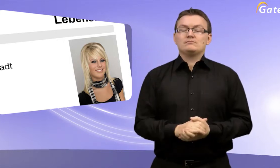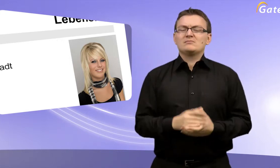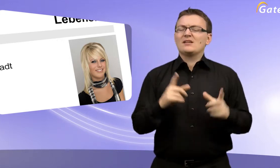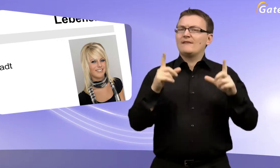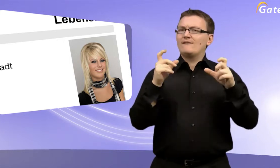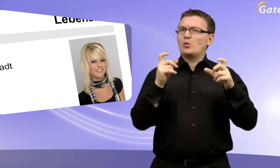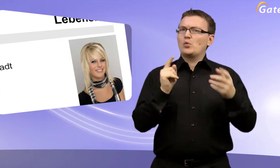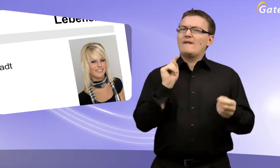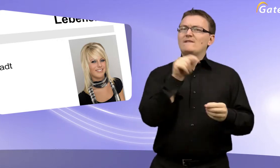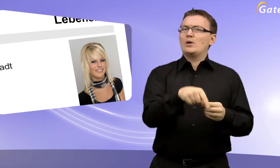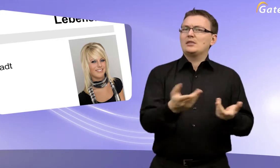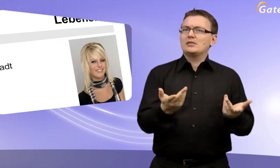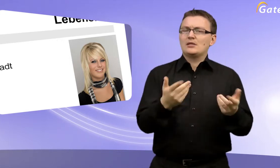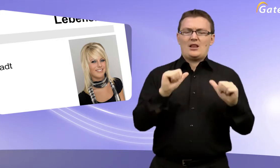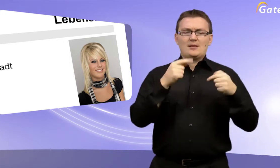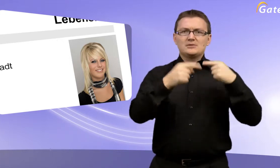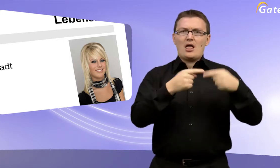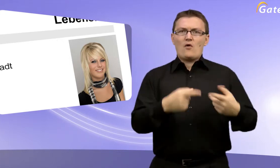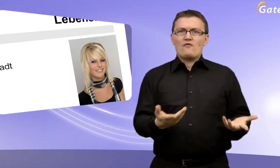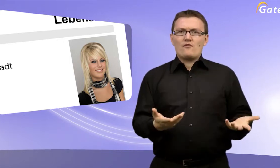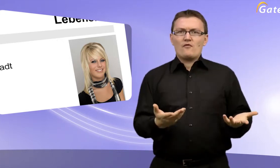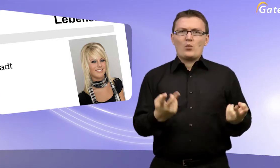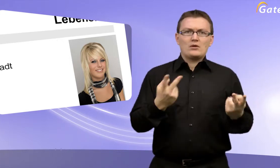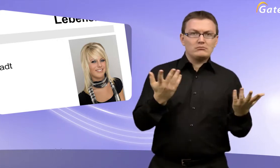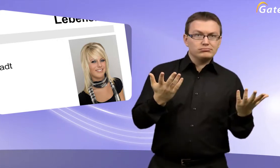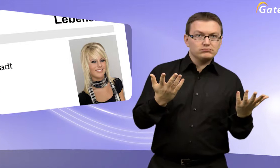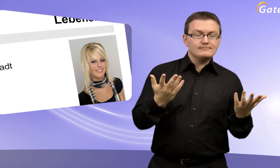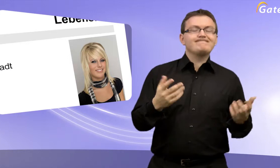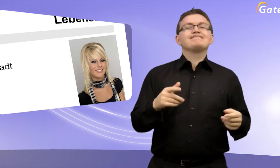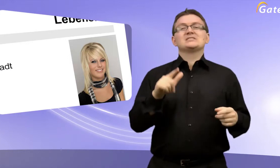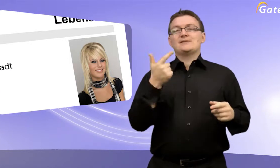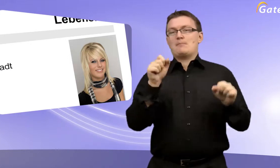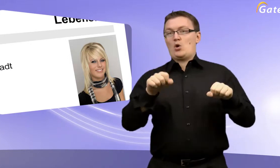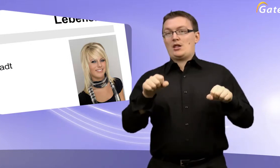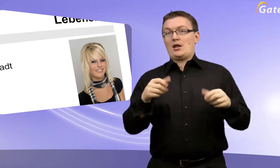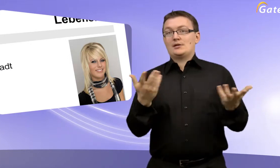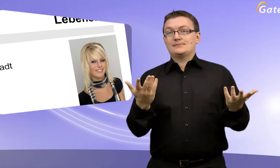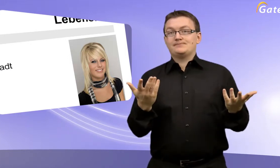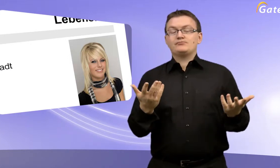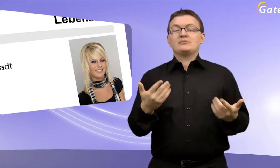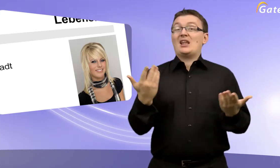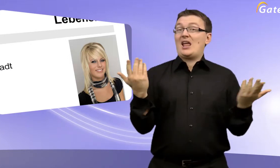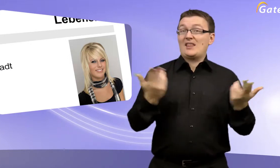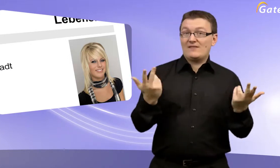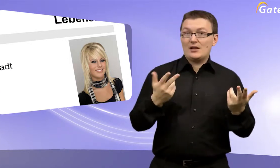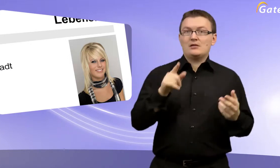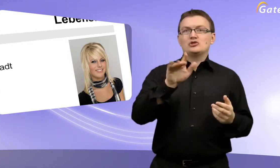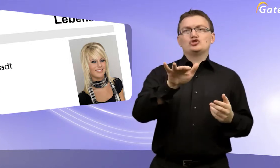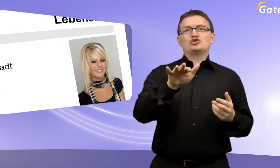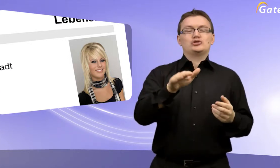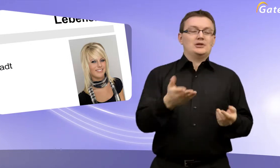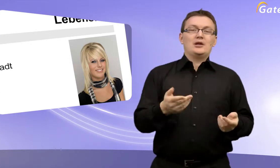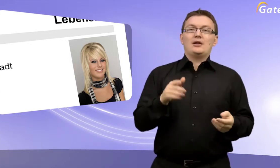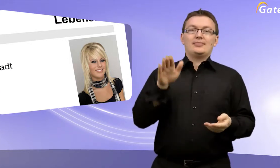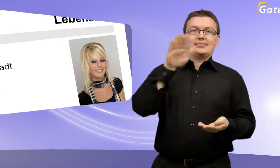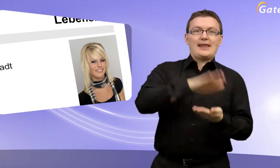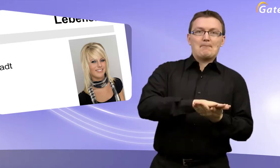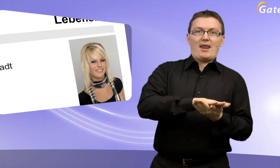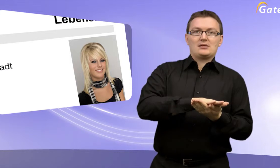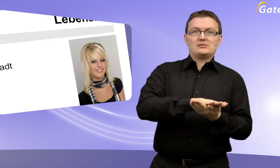Das Foto kann an zwei Stellen positioniert werden. Haben Sie ein Deckblatt, so können